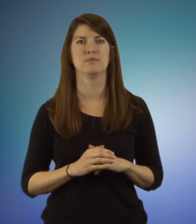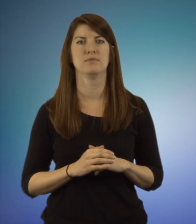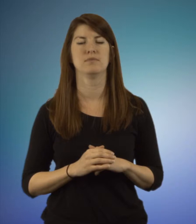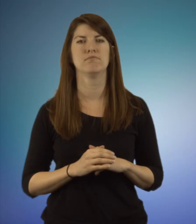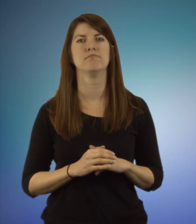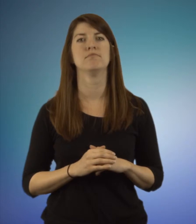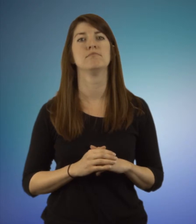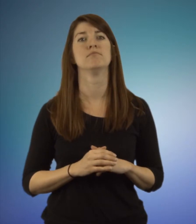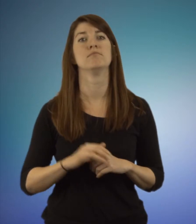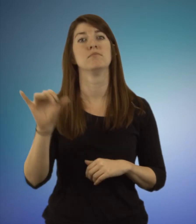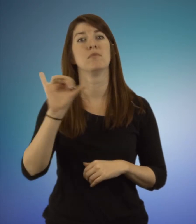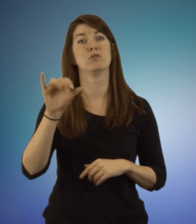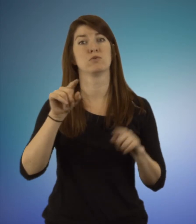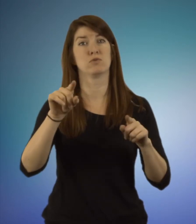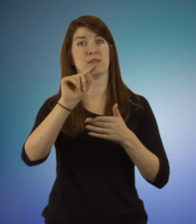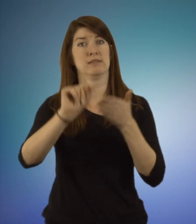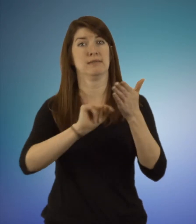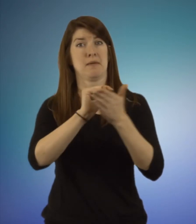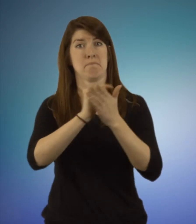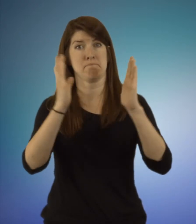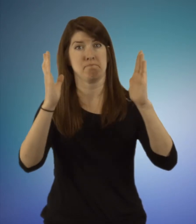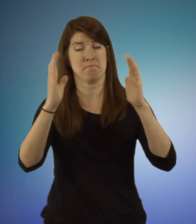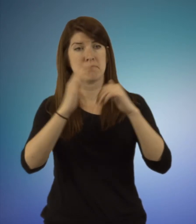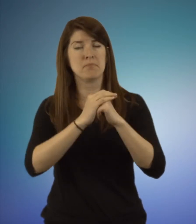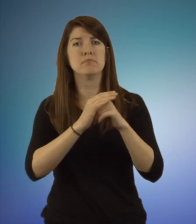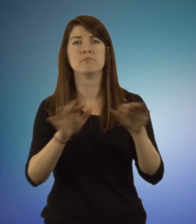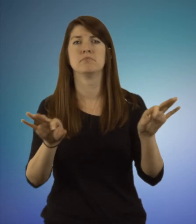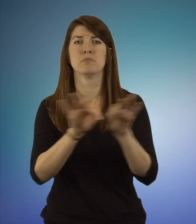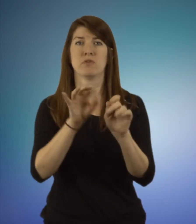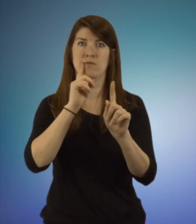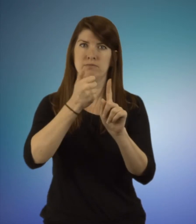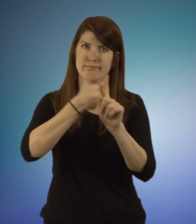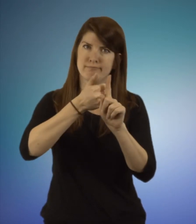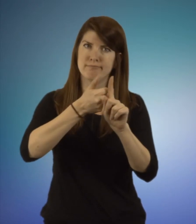También en este momento, sería importante para usted, como familia, ir a conocer los programas